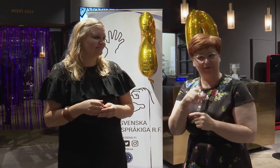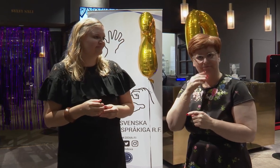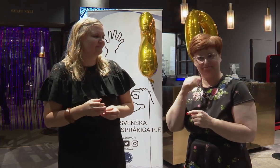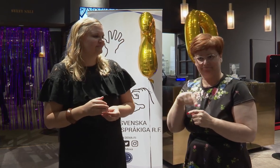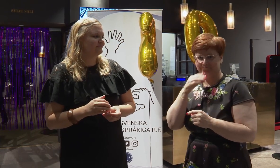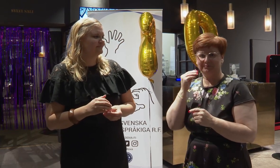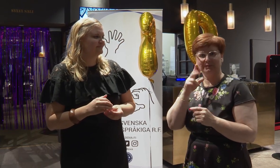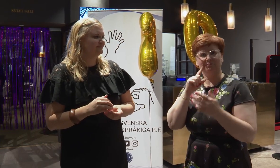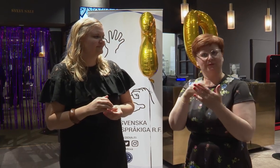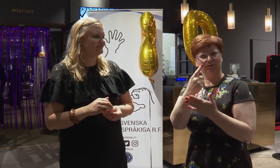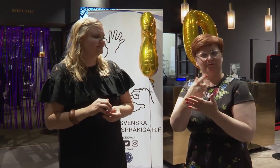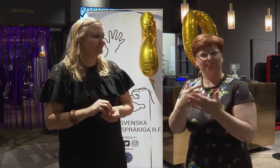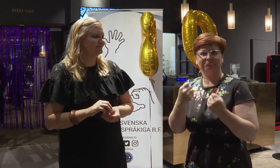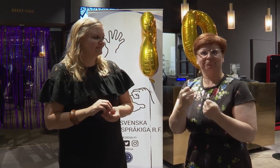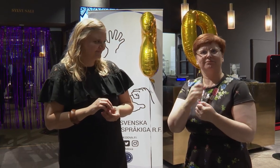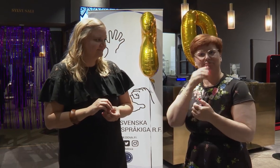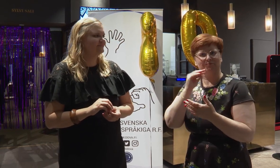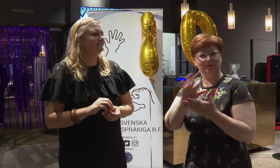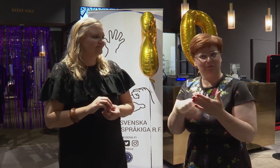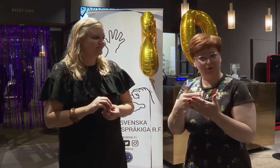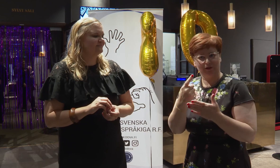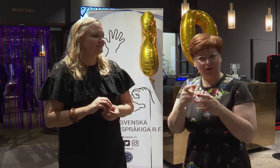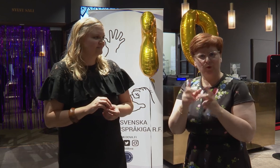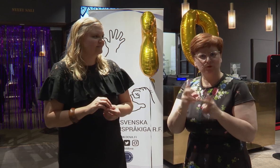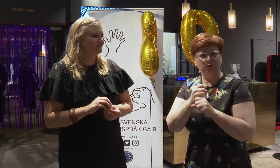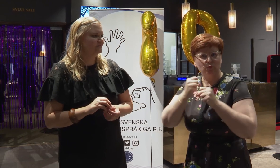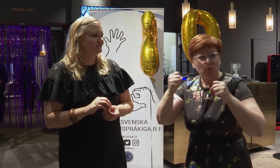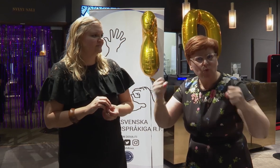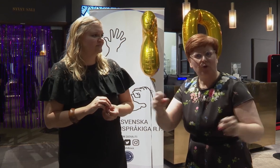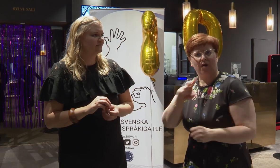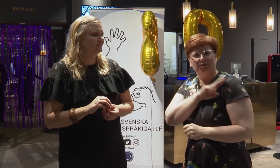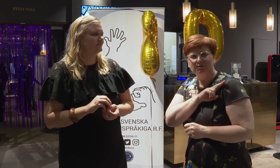joten puhtaasti suomenruotsalaisten yhdistysten ylläpitämisessä on iso vastuu.